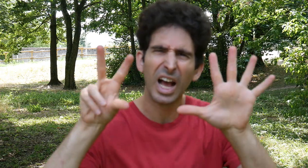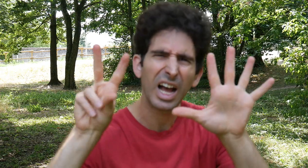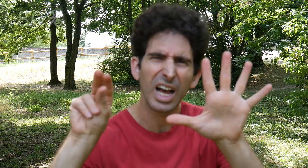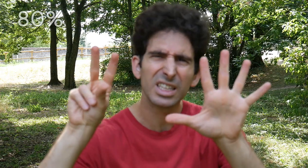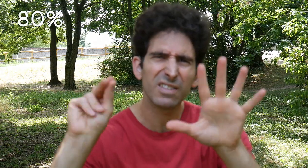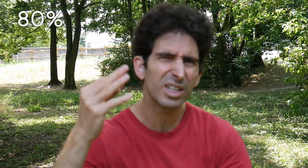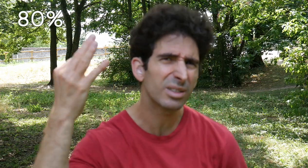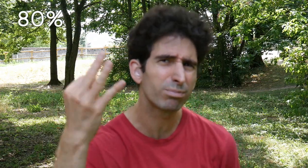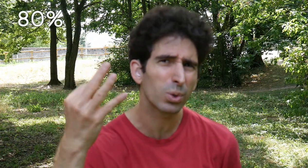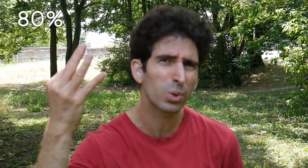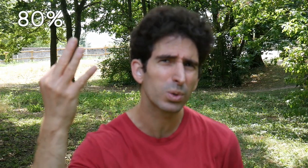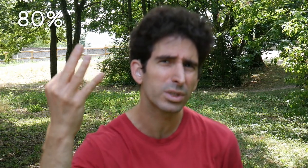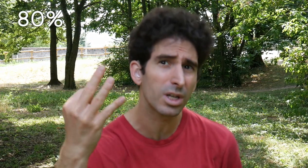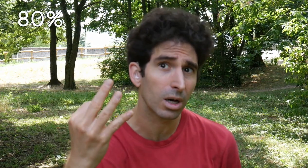à 80% !